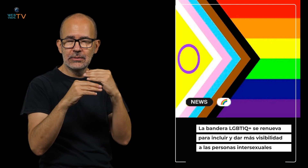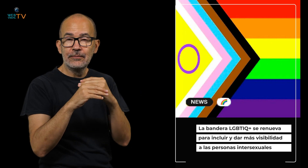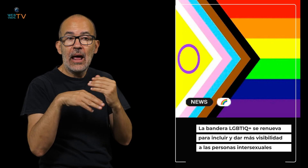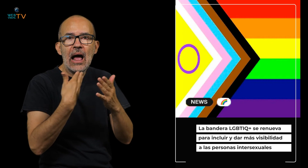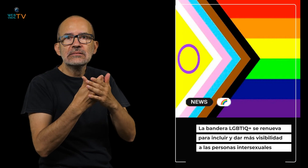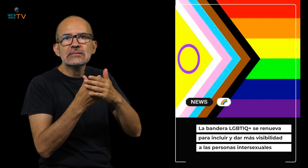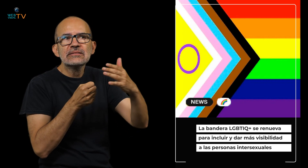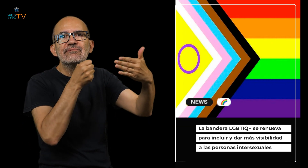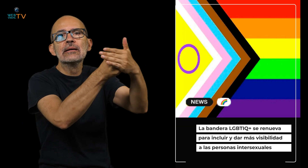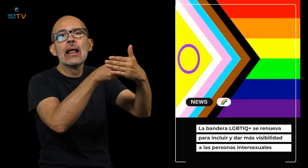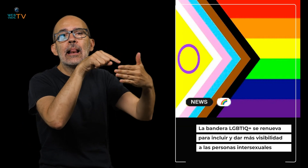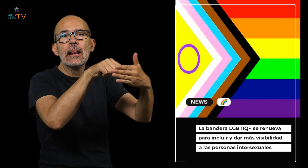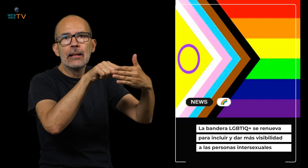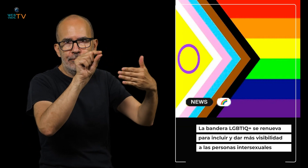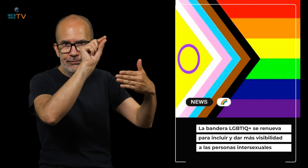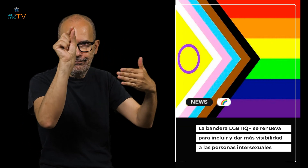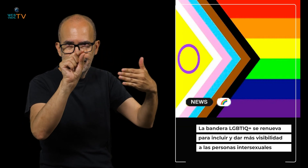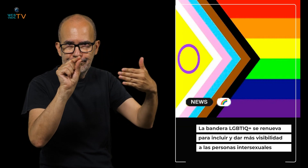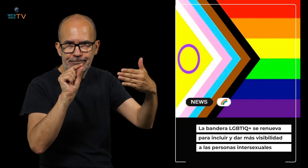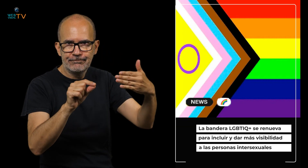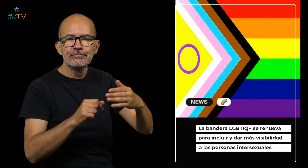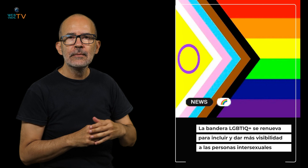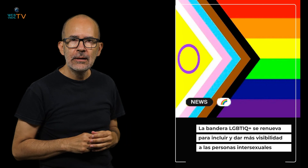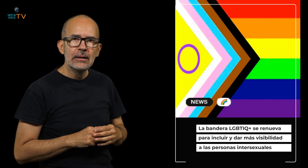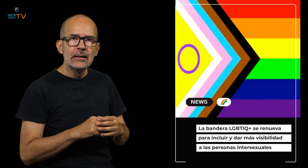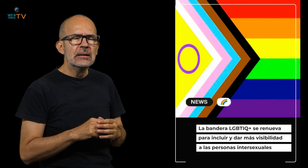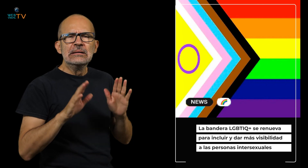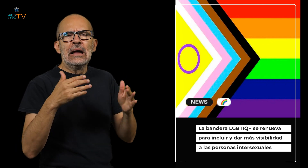¿Qué nos deparará el futuro? Hoy por hoy continua siendo un misterio.